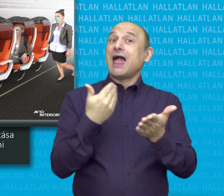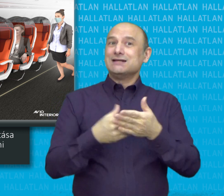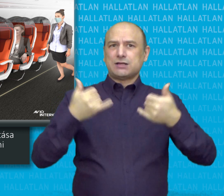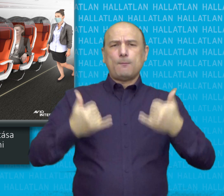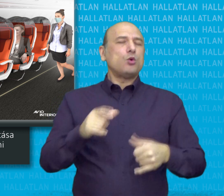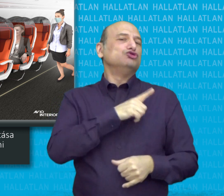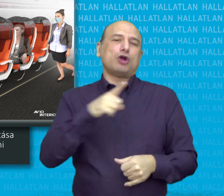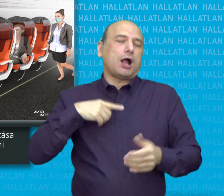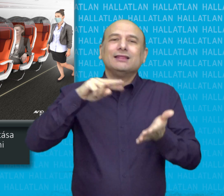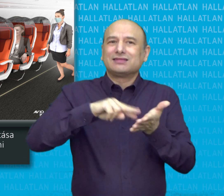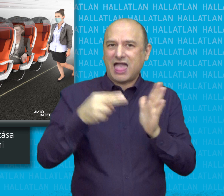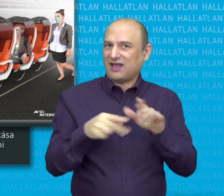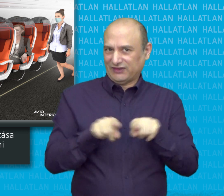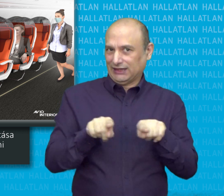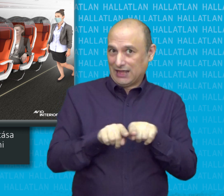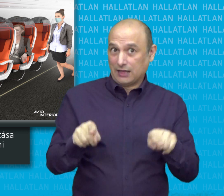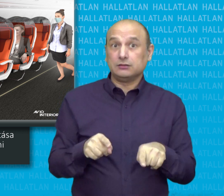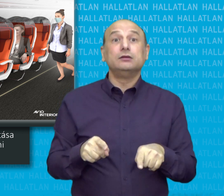Mindez azonban egyelőre csak terv,